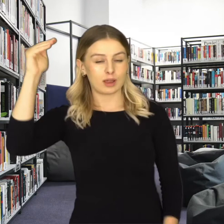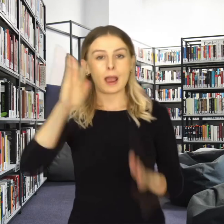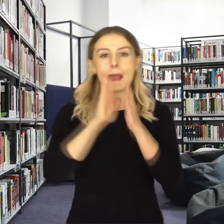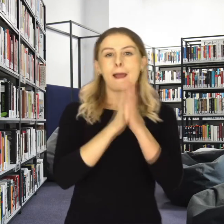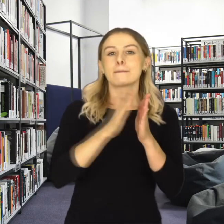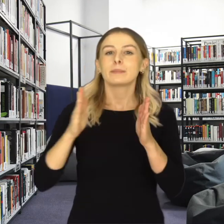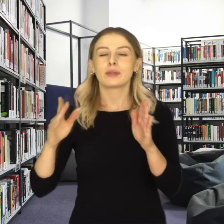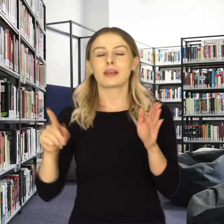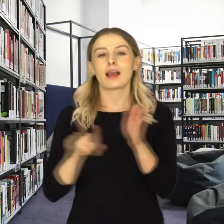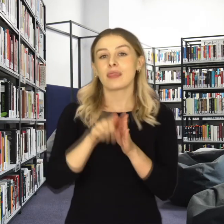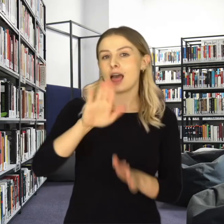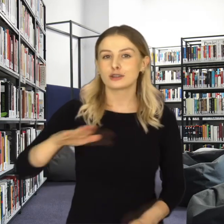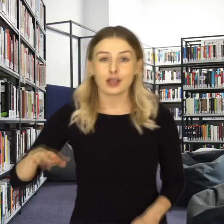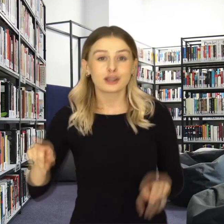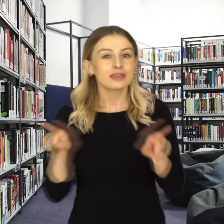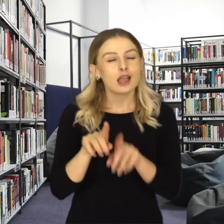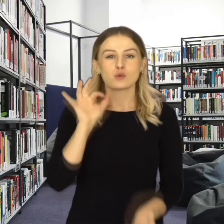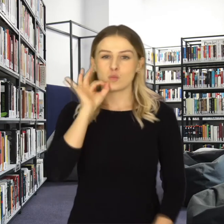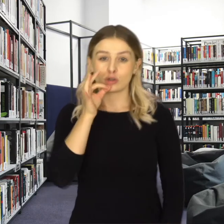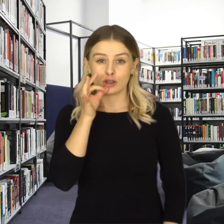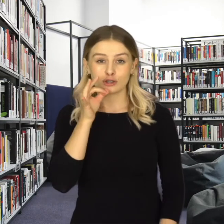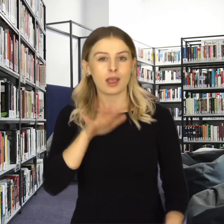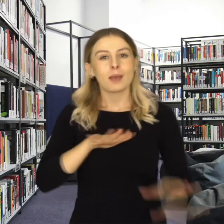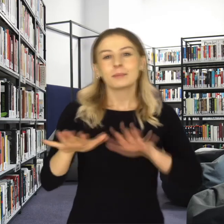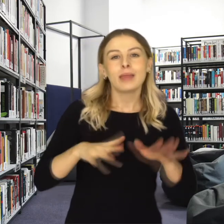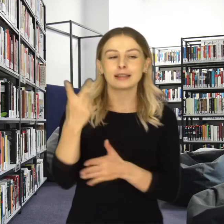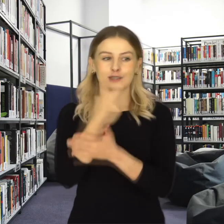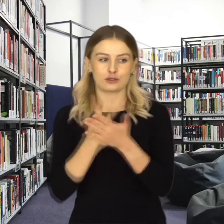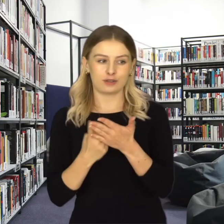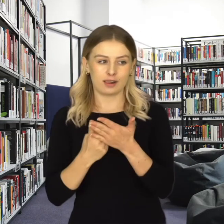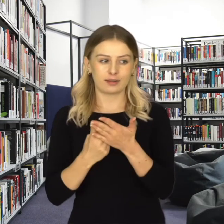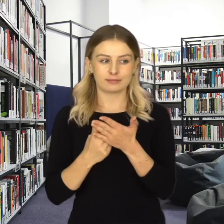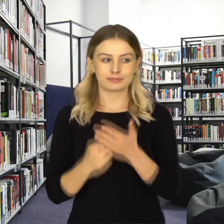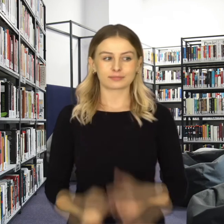biblioteka dla dzieci i młodzieży, czytelnia.